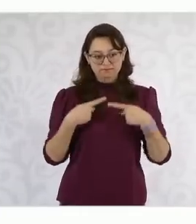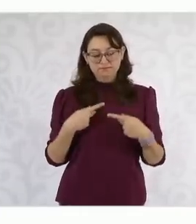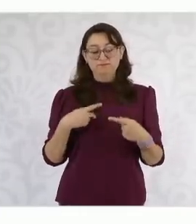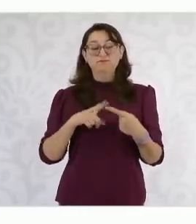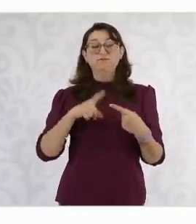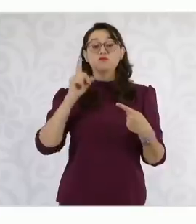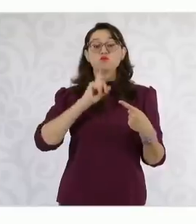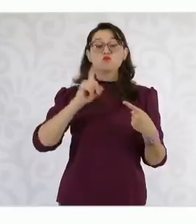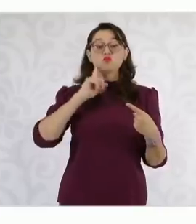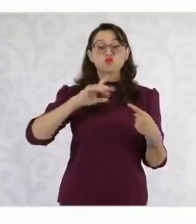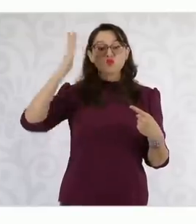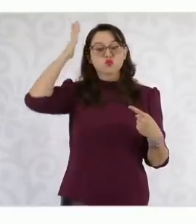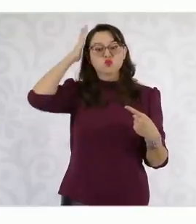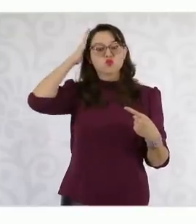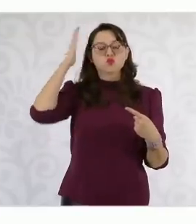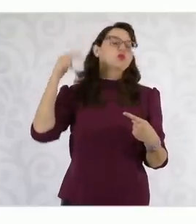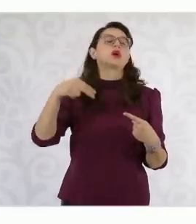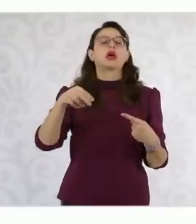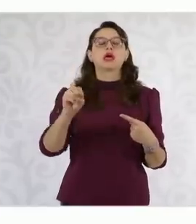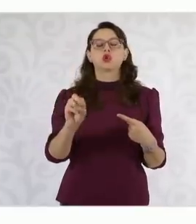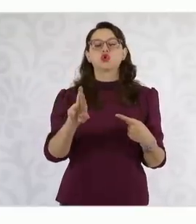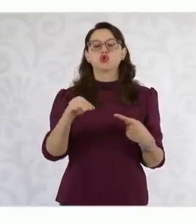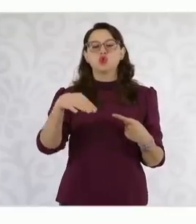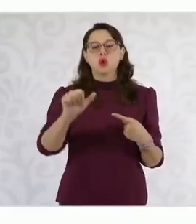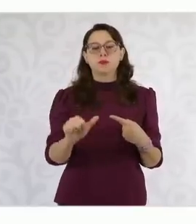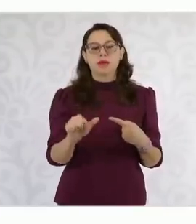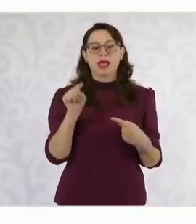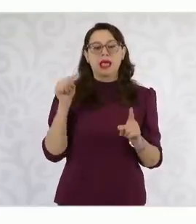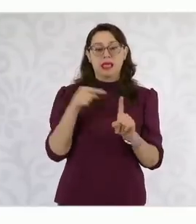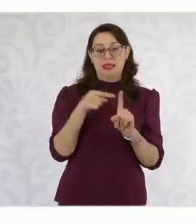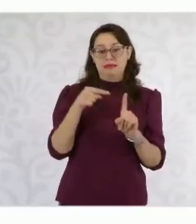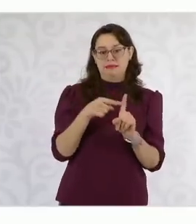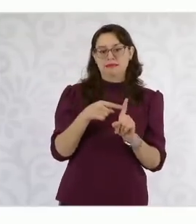como generadora de violencia y líder de una célula delictiva en el estado dedicada a la venta de